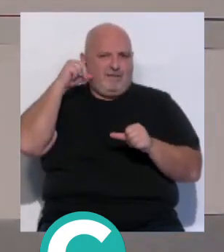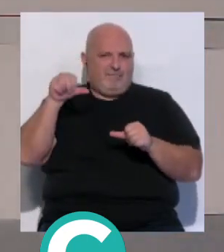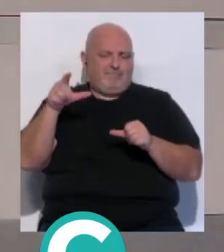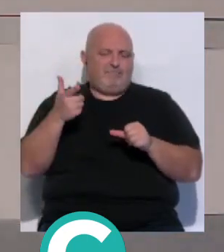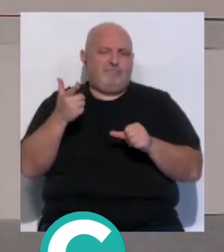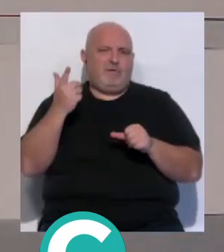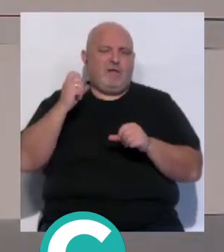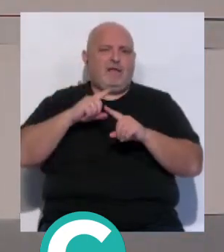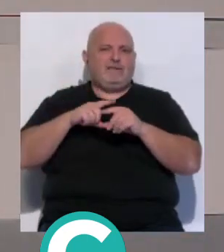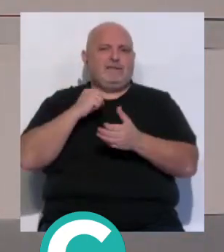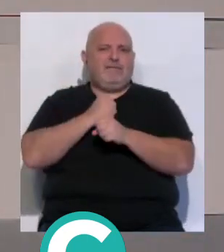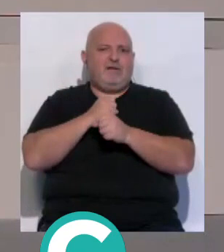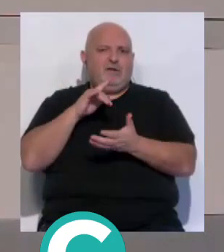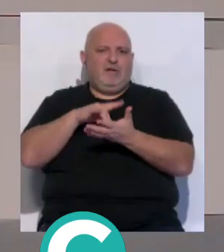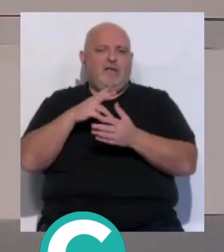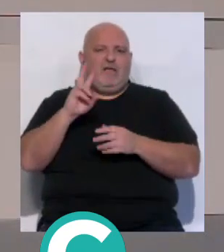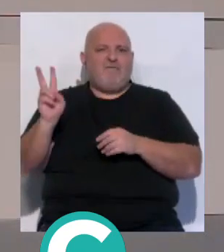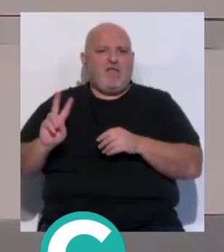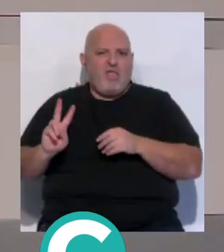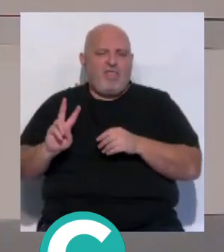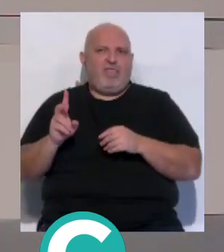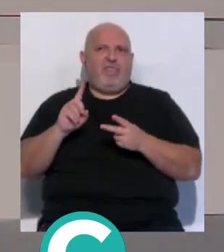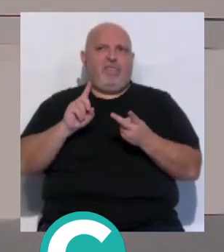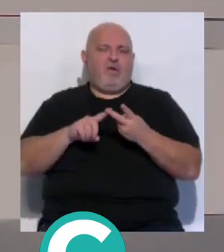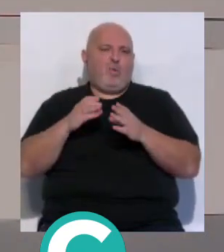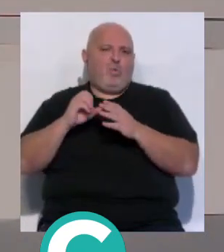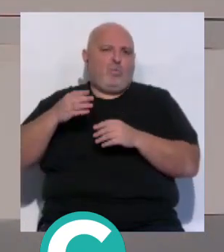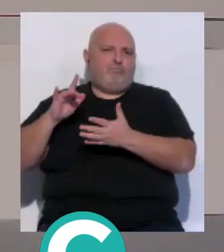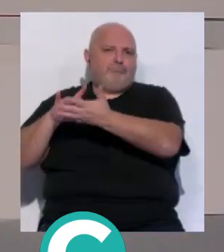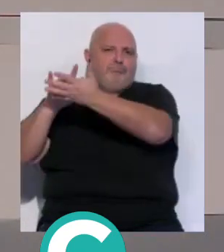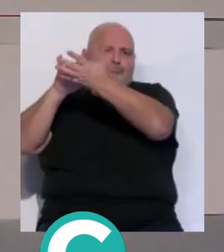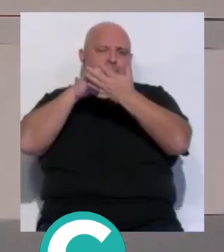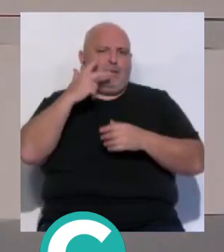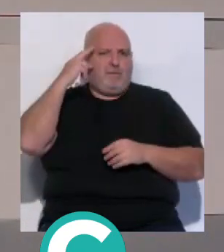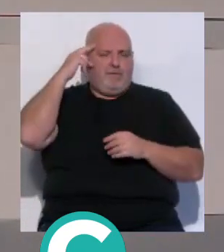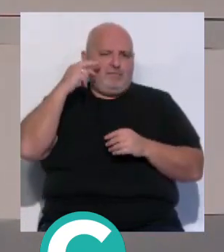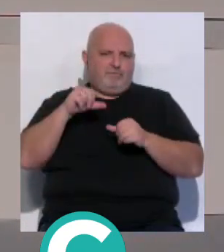viene de trabajar también en El Valladolid y en otros clubes Donde ha tenido también un desempeño